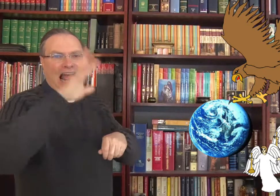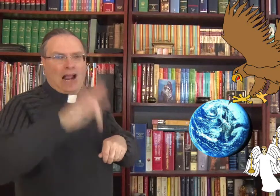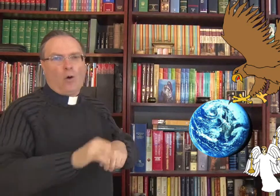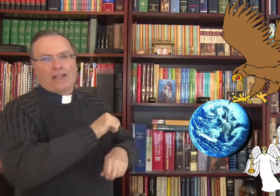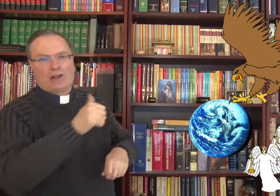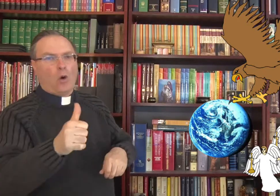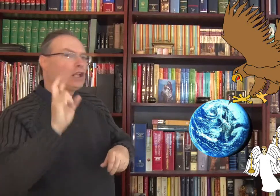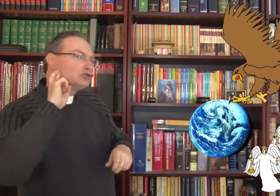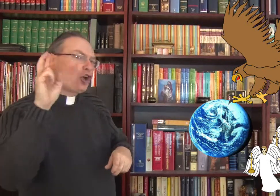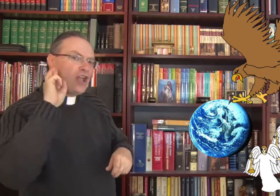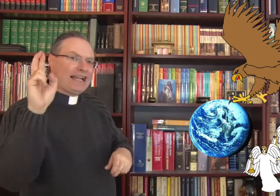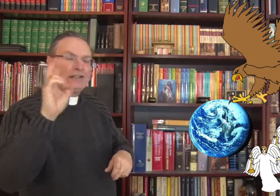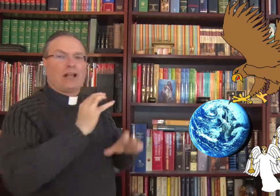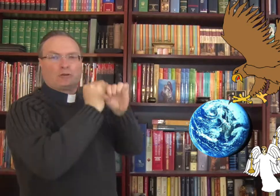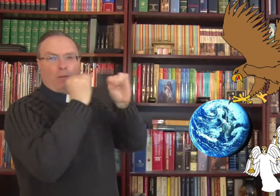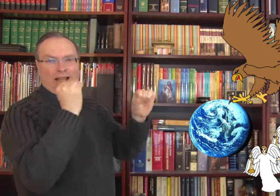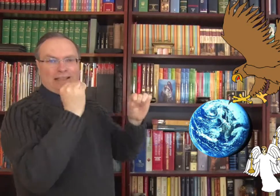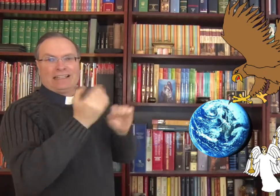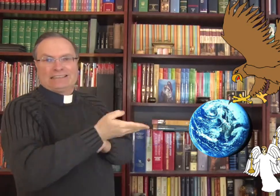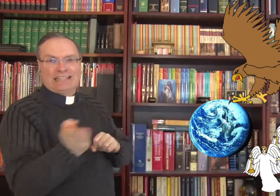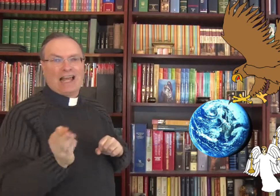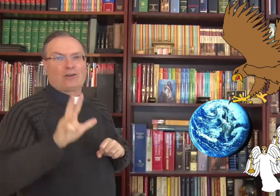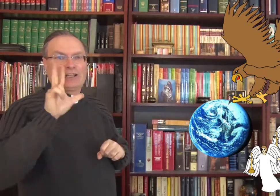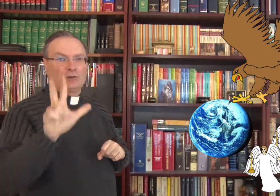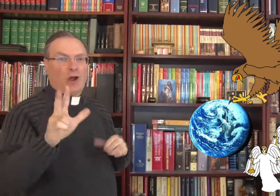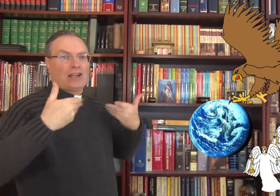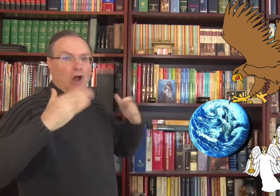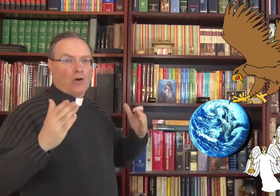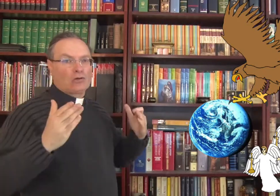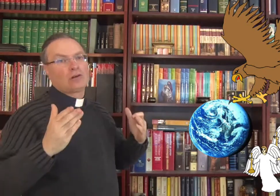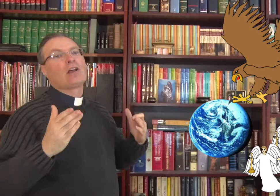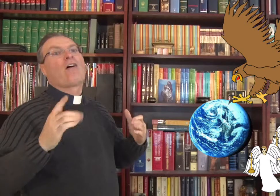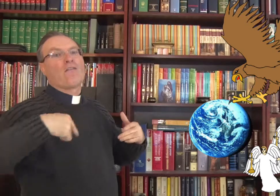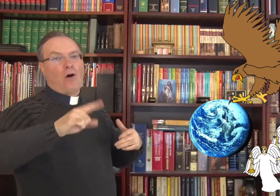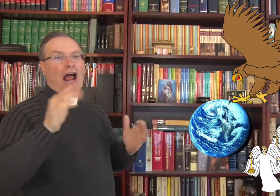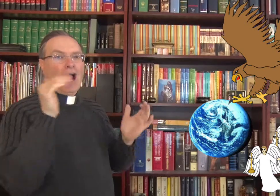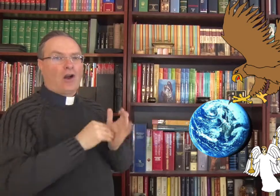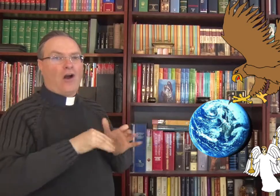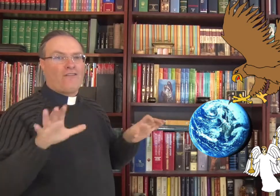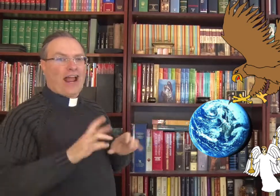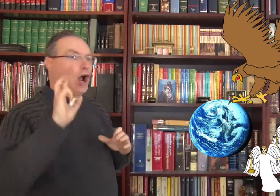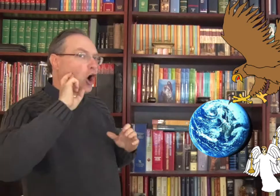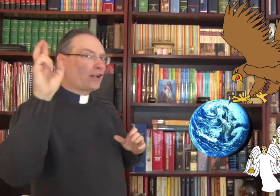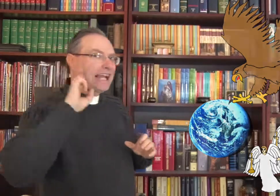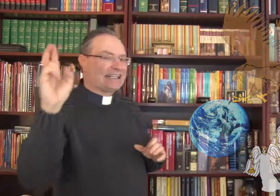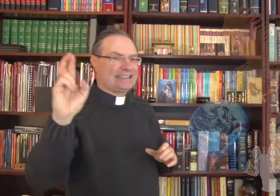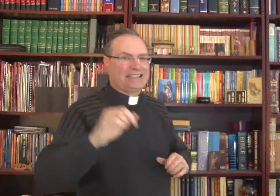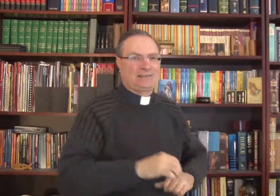à cause des autres sonneries de trompette, celles que les trois anges vont encore faire retentir!»